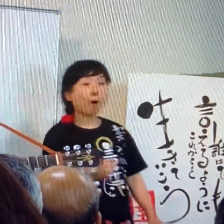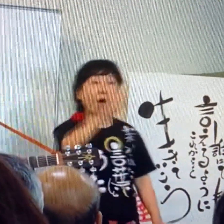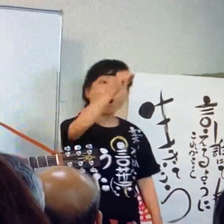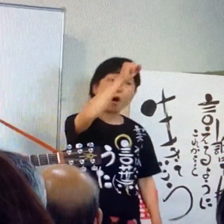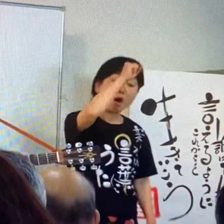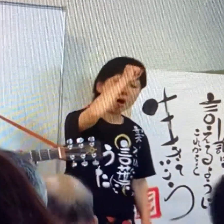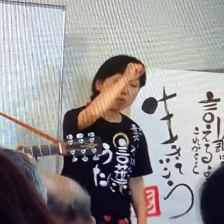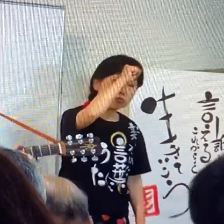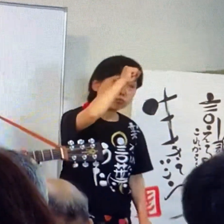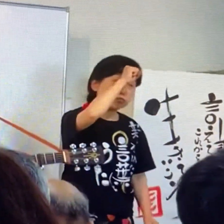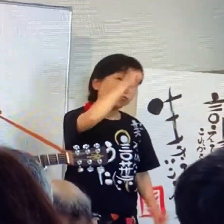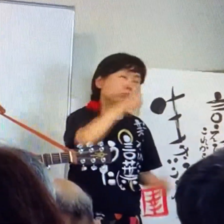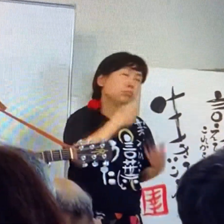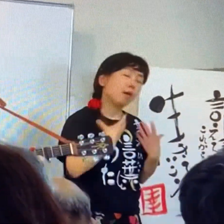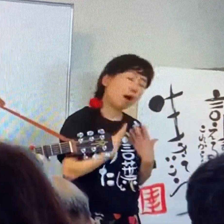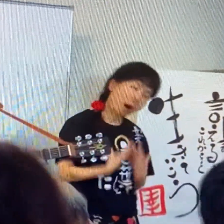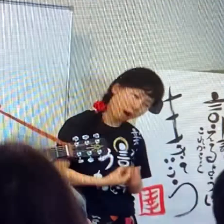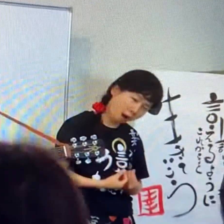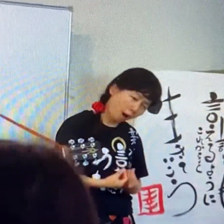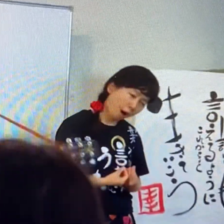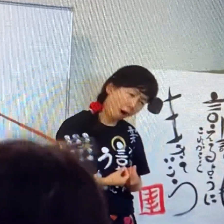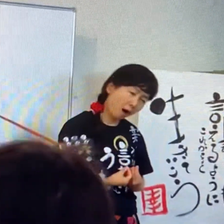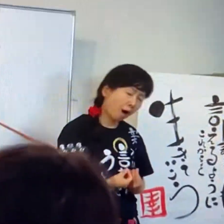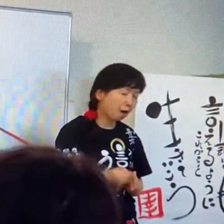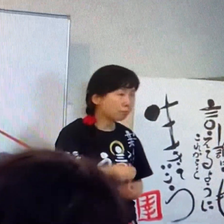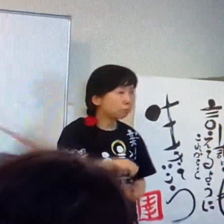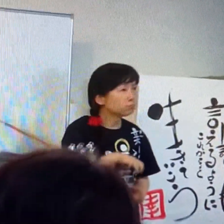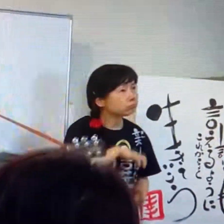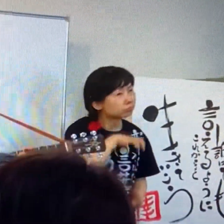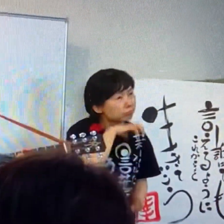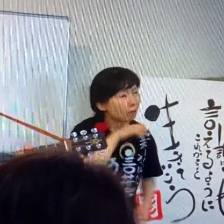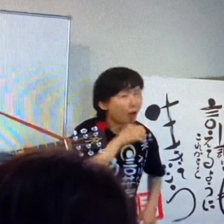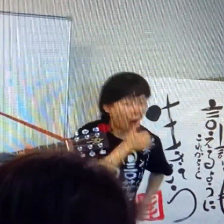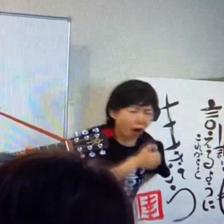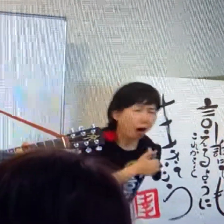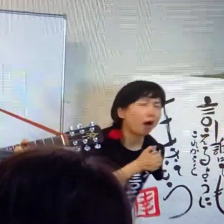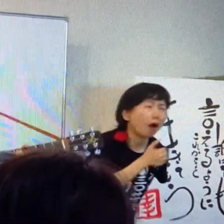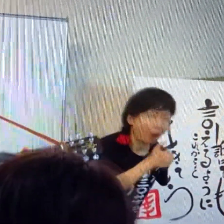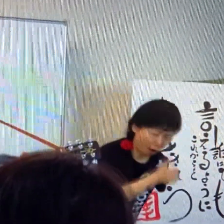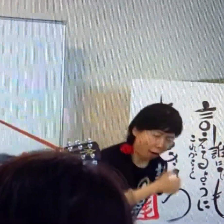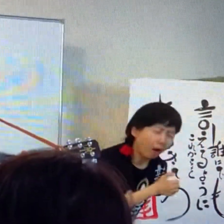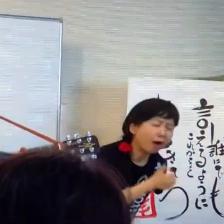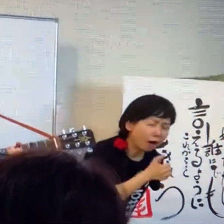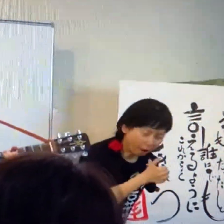病気になろうが 年を取ろうが